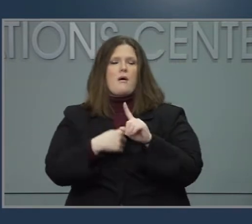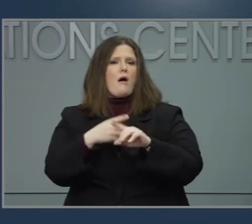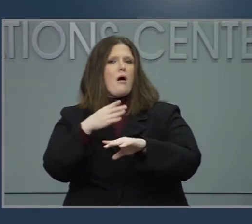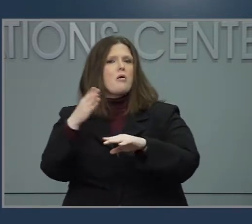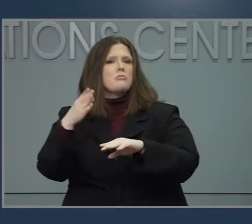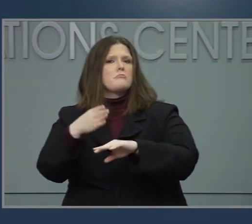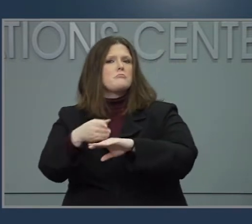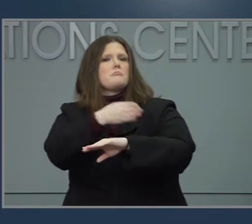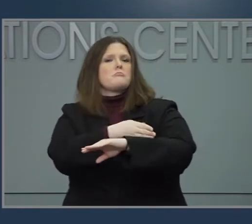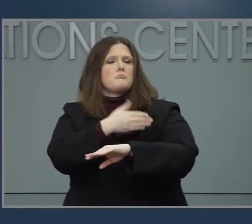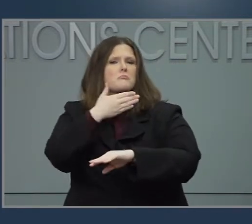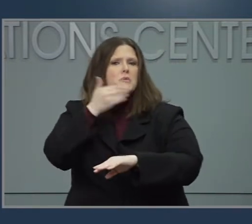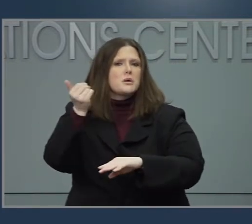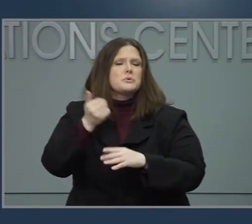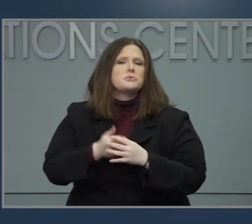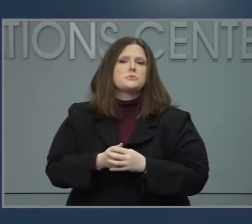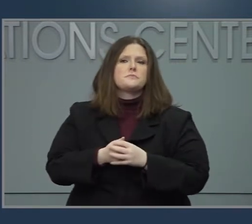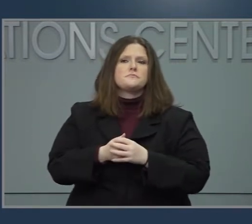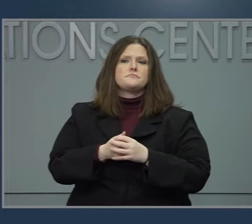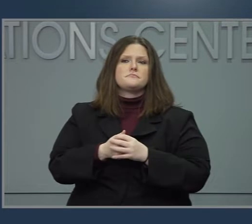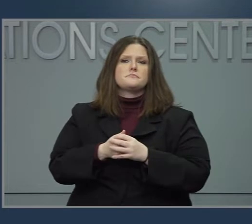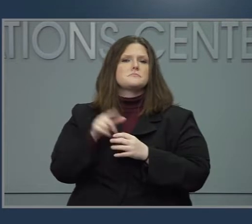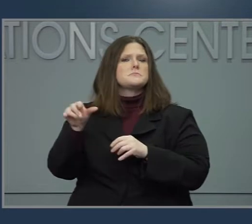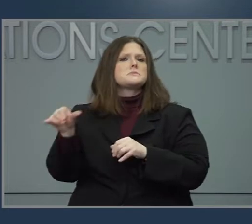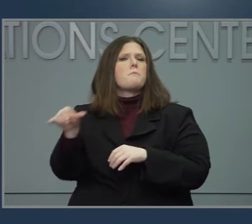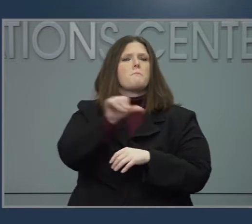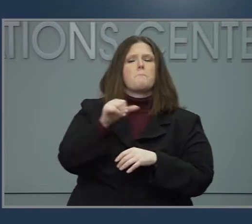En general, esta es nuestra situación de los datos de vigilancia siguen bajando,